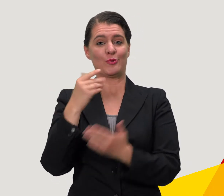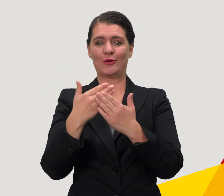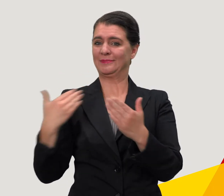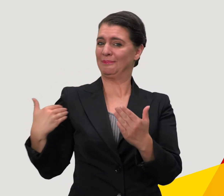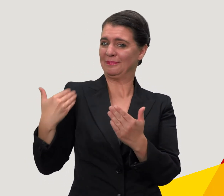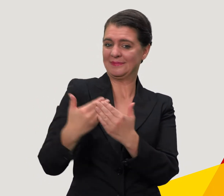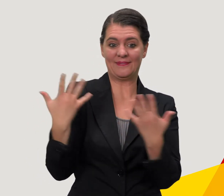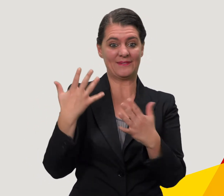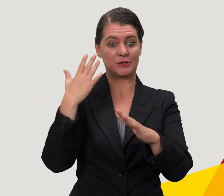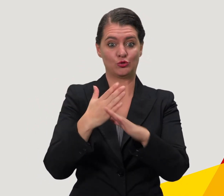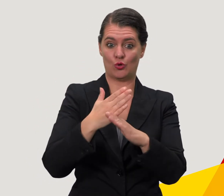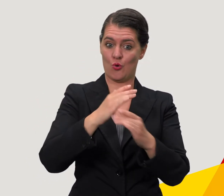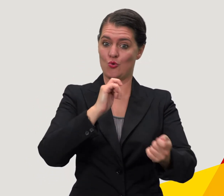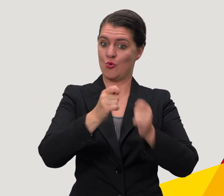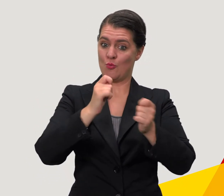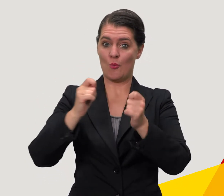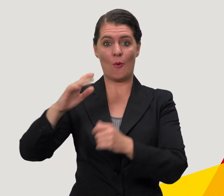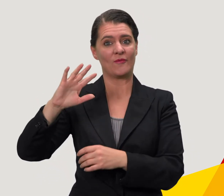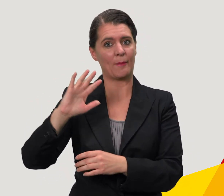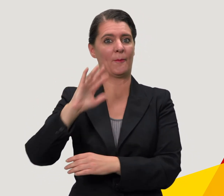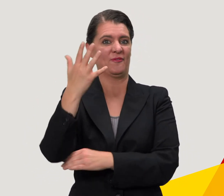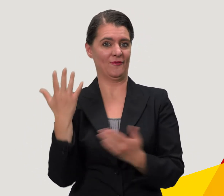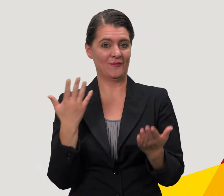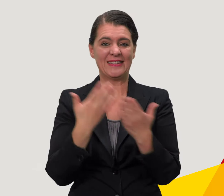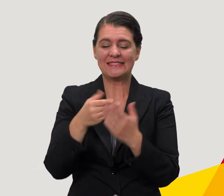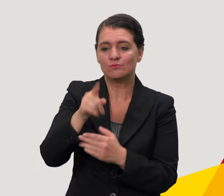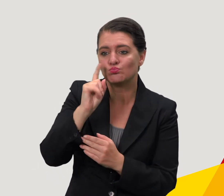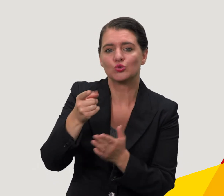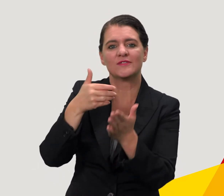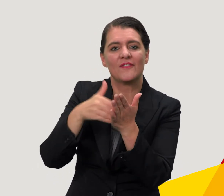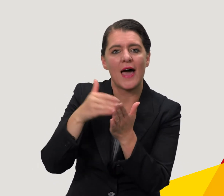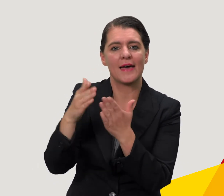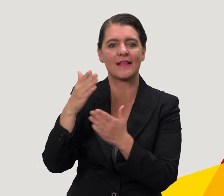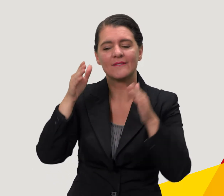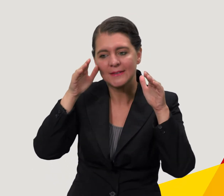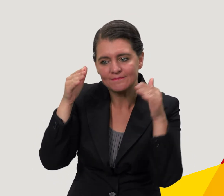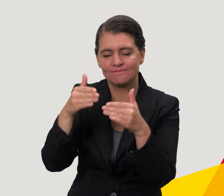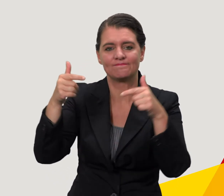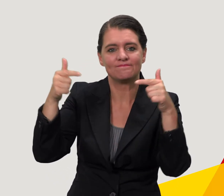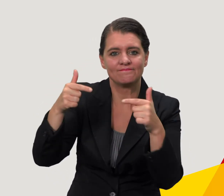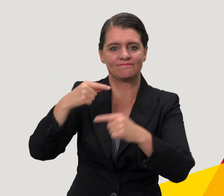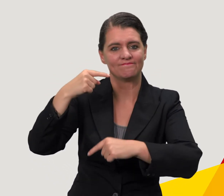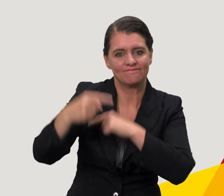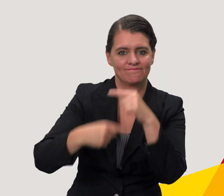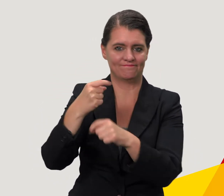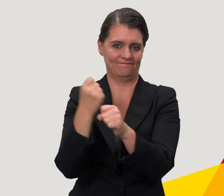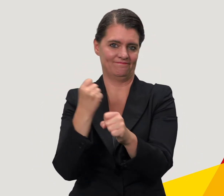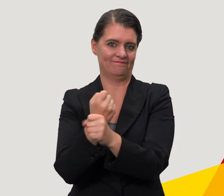muss das Erreichte immer wieder neu erkämpft,